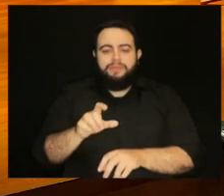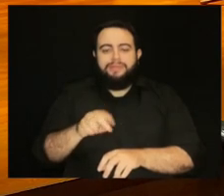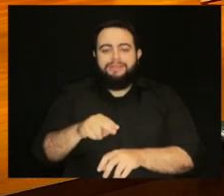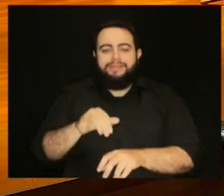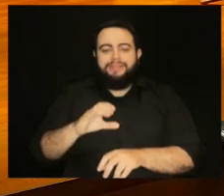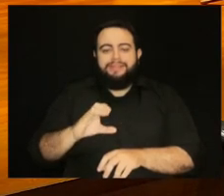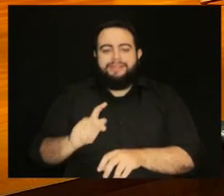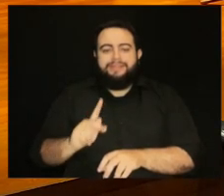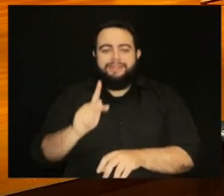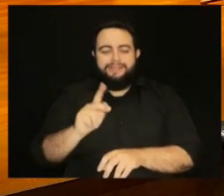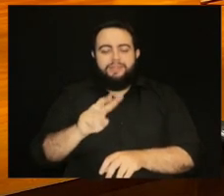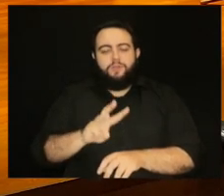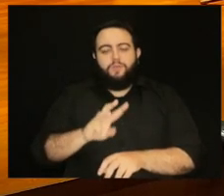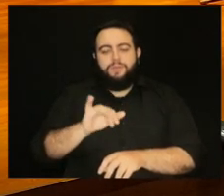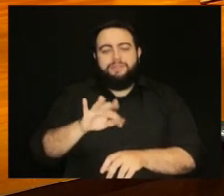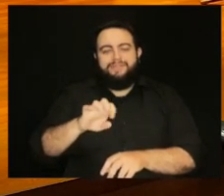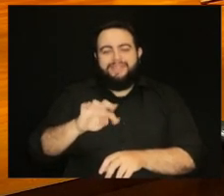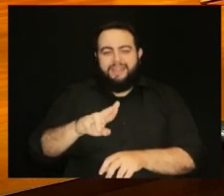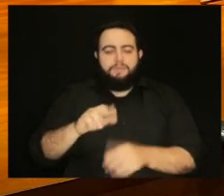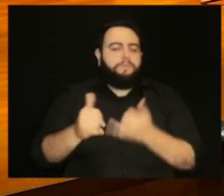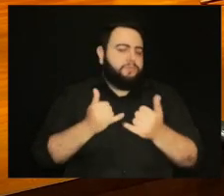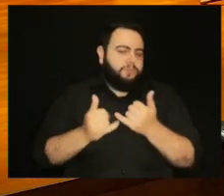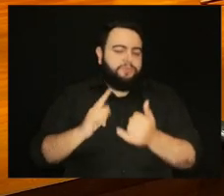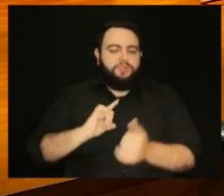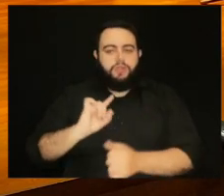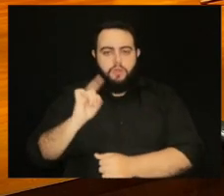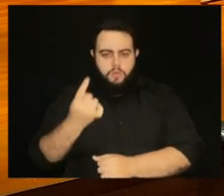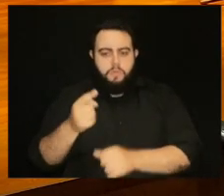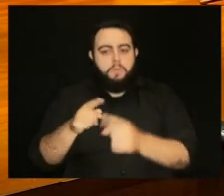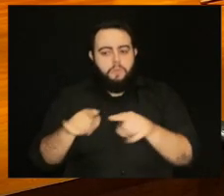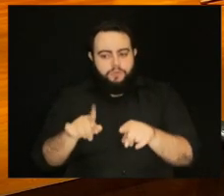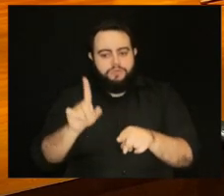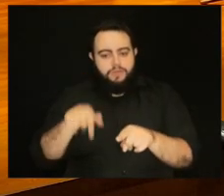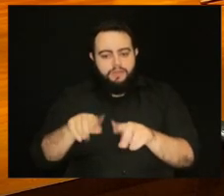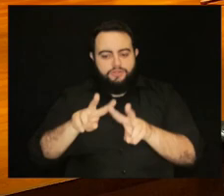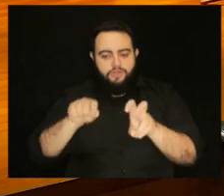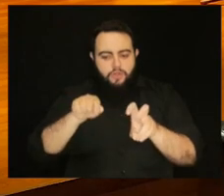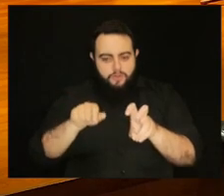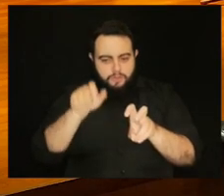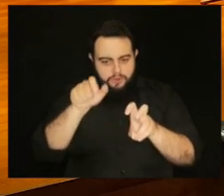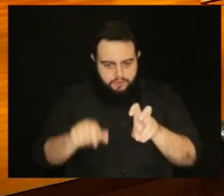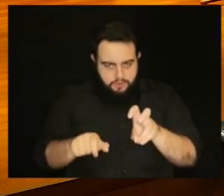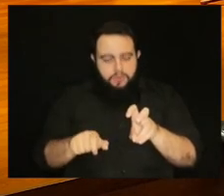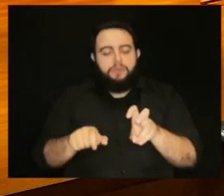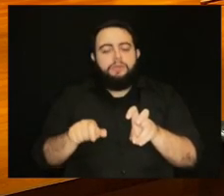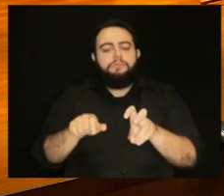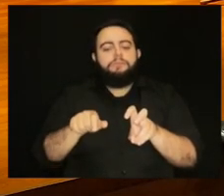de cinema mudo ainda, então tinha uma das operetas era Nick Winter em Porto Alegre. Então esse